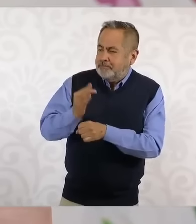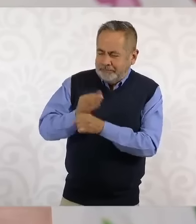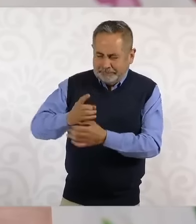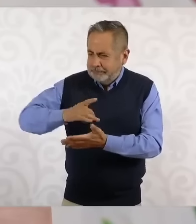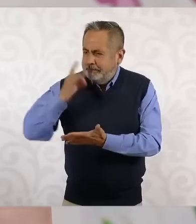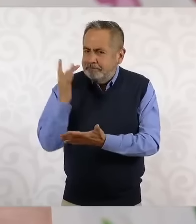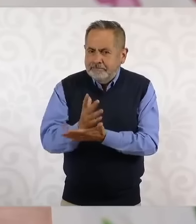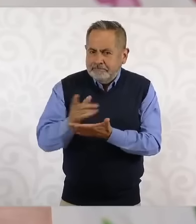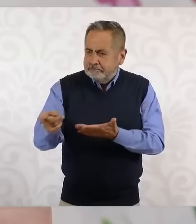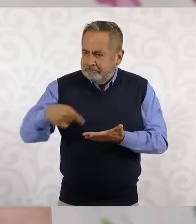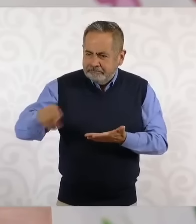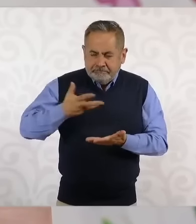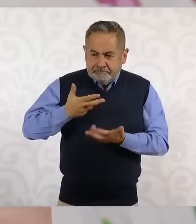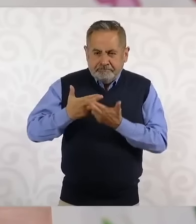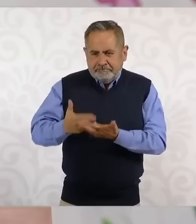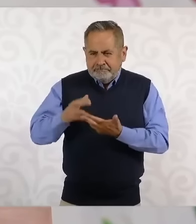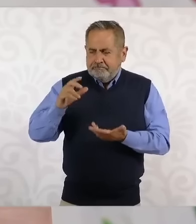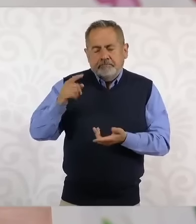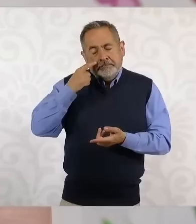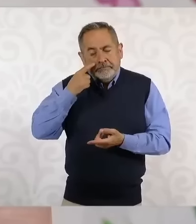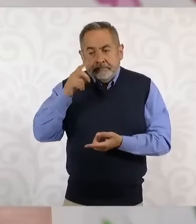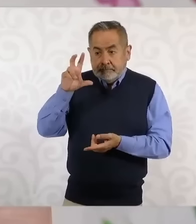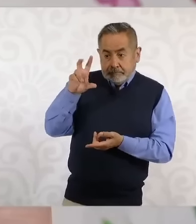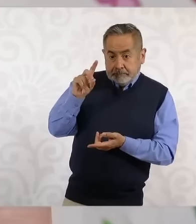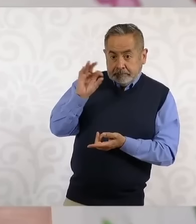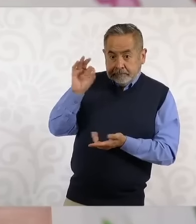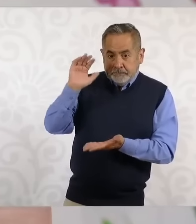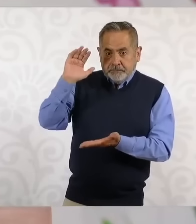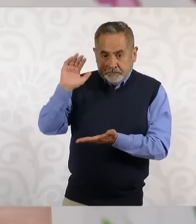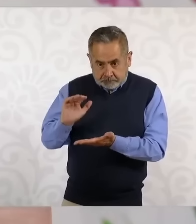la opción de hacer la liquidación total, pues en ese momento se le entregaría su carta de